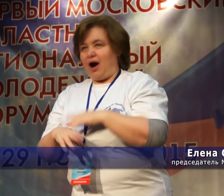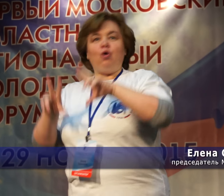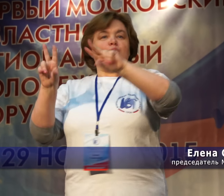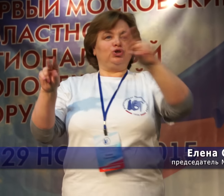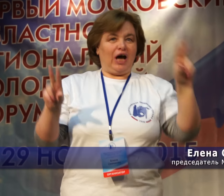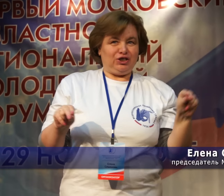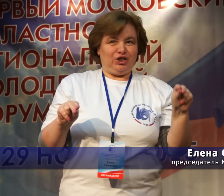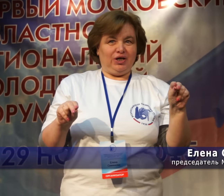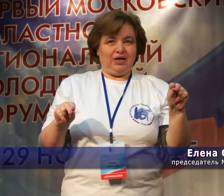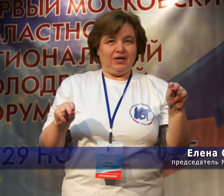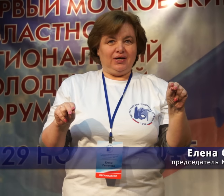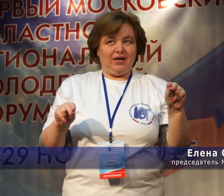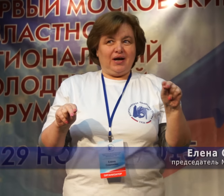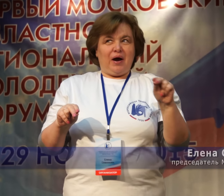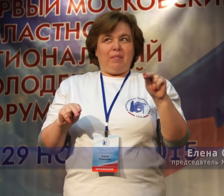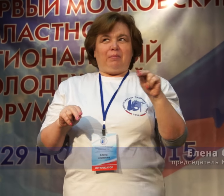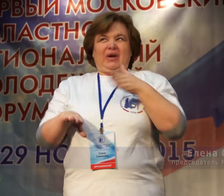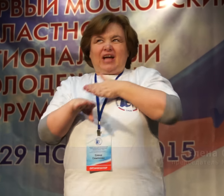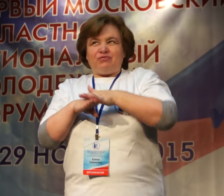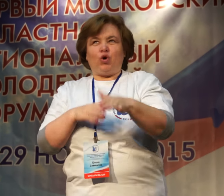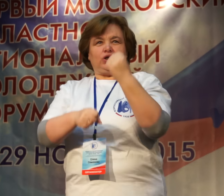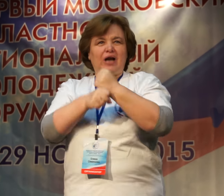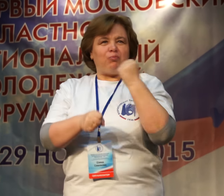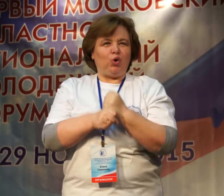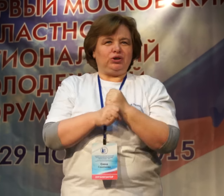Елена Семёнова, пожелав плодотворной работы Форума.